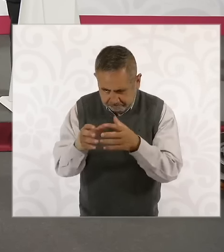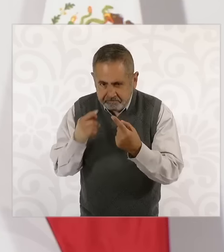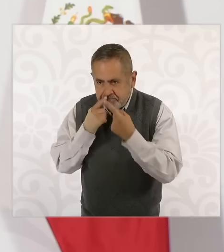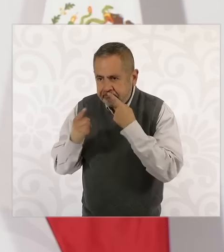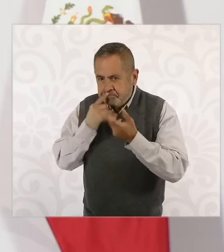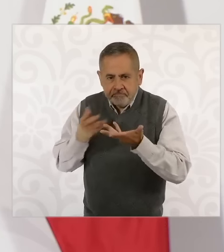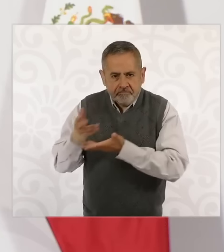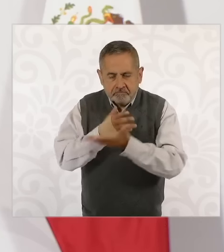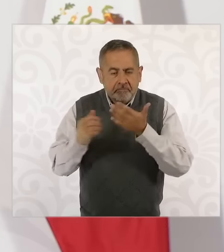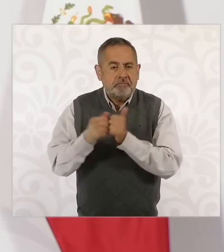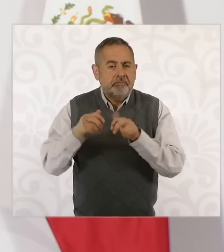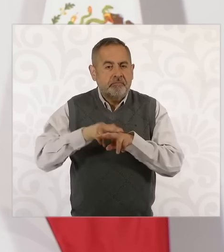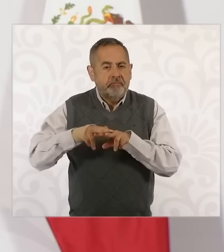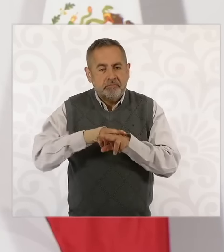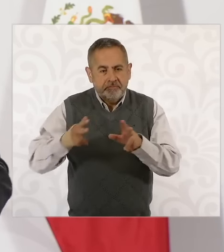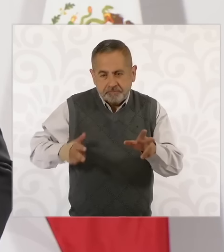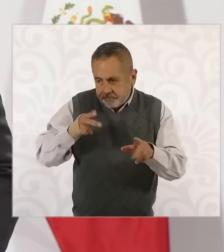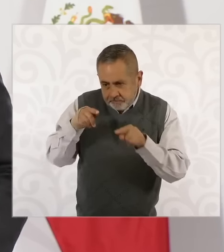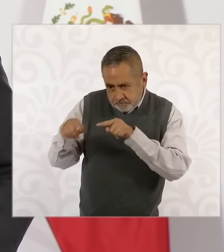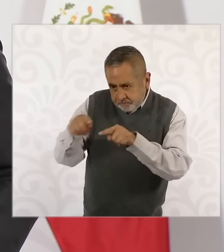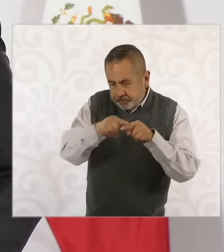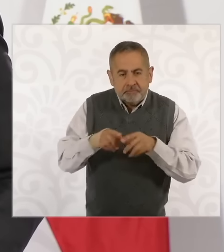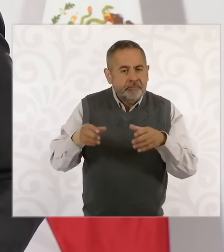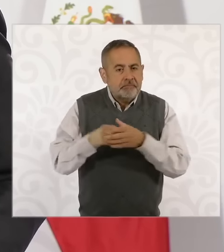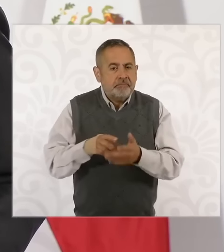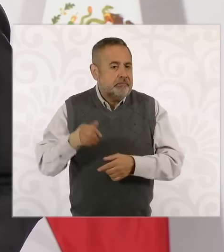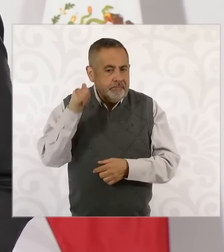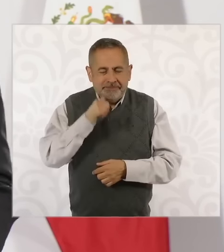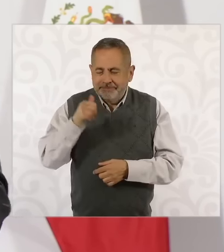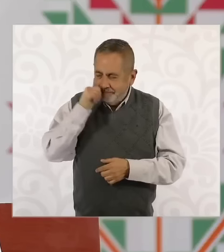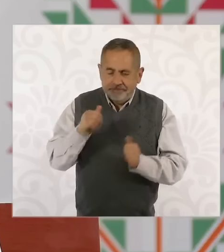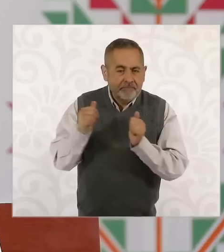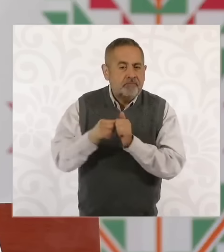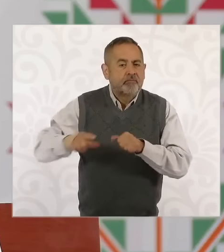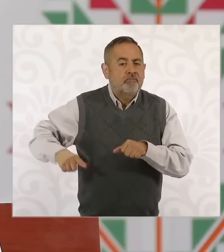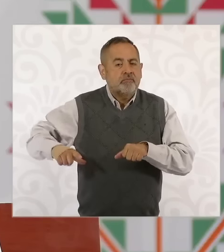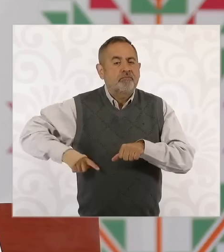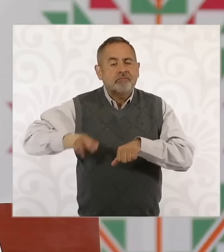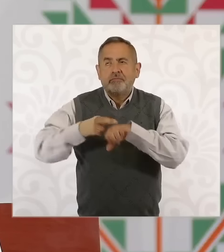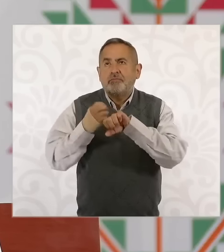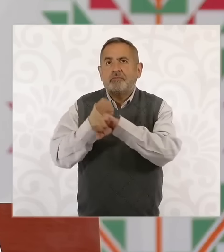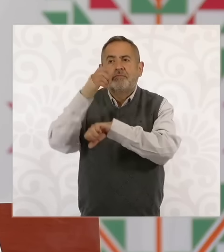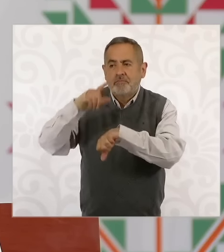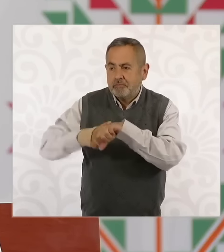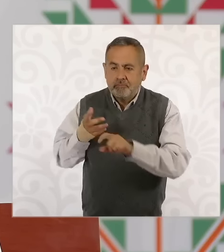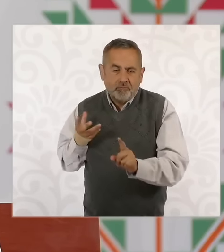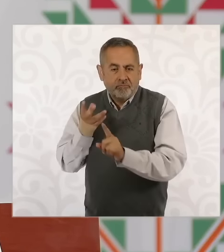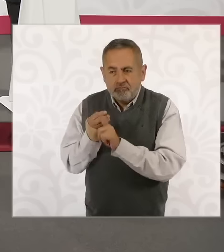los trenes y también acompañado siempre de los gobiernos estatales. La que sigue, por favor.